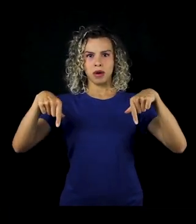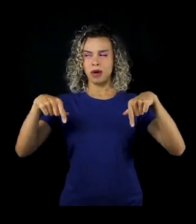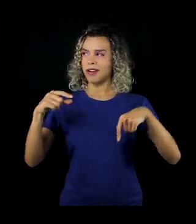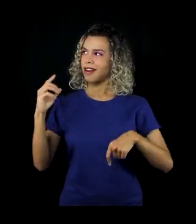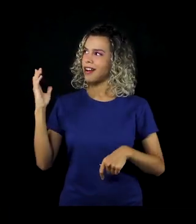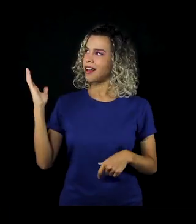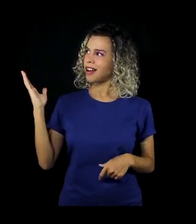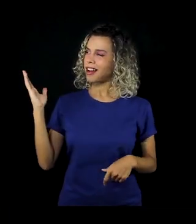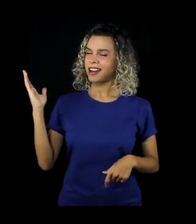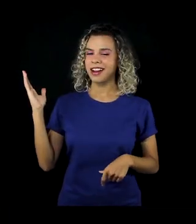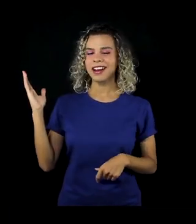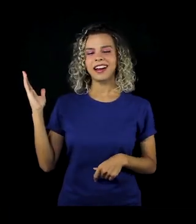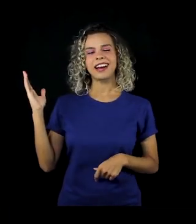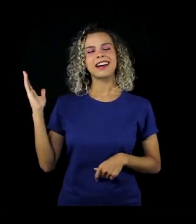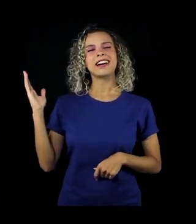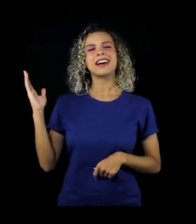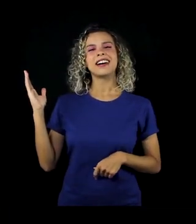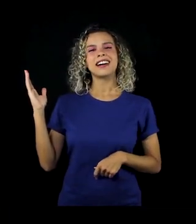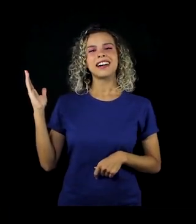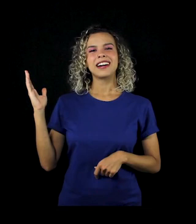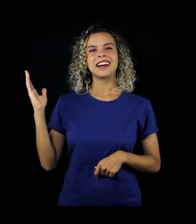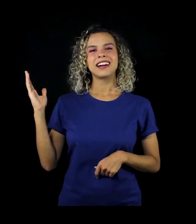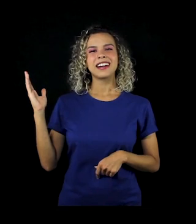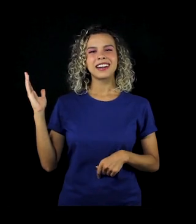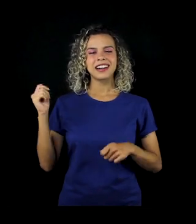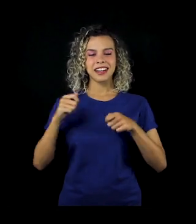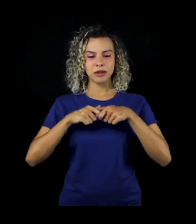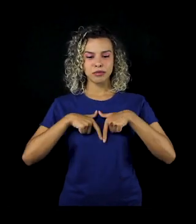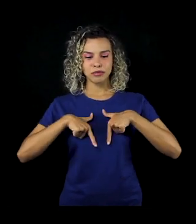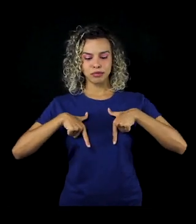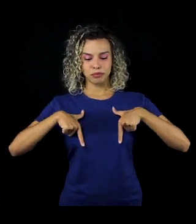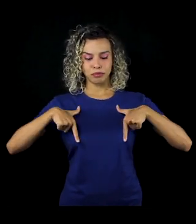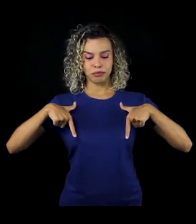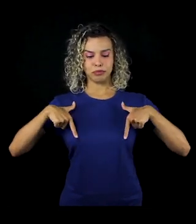e trazer para o lado esquerdo, deixando os indicadores para baixo